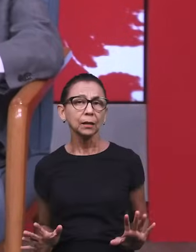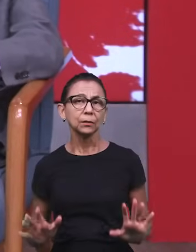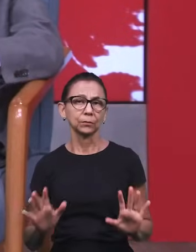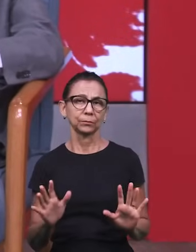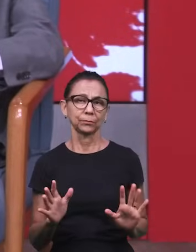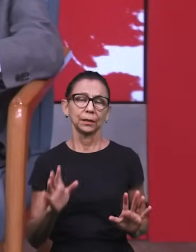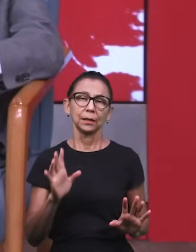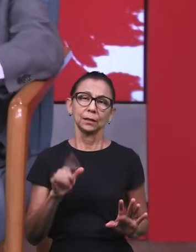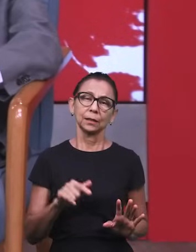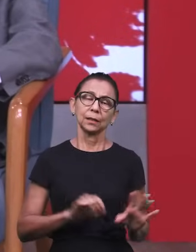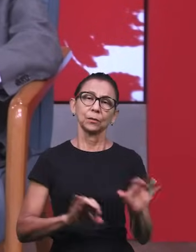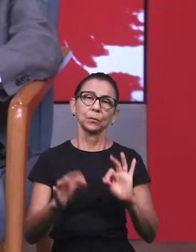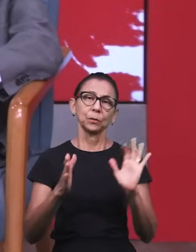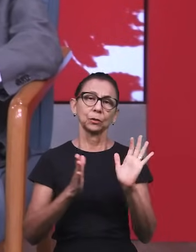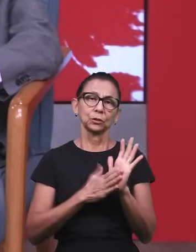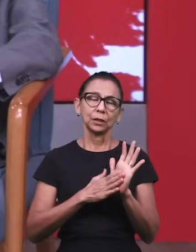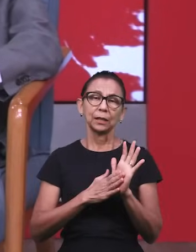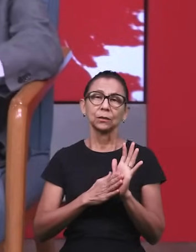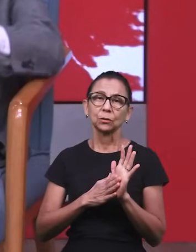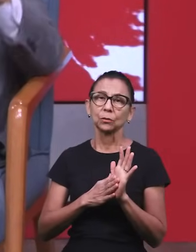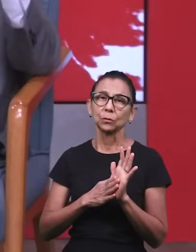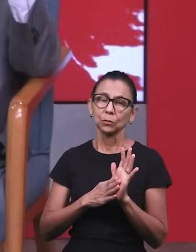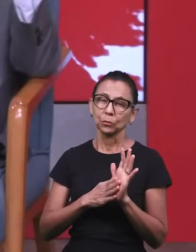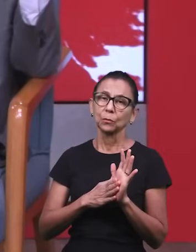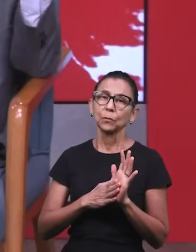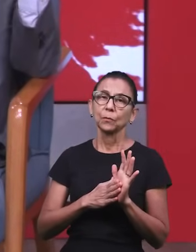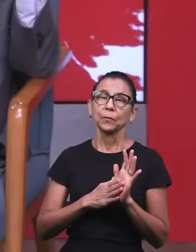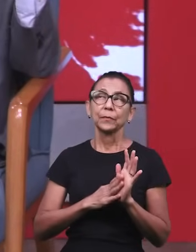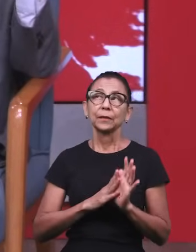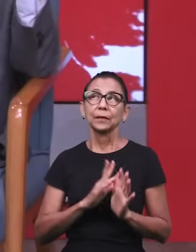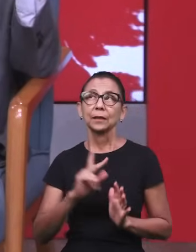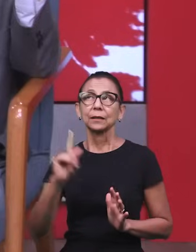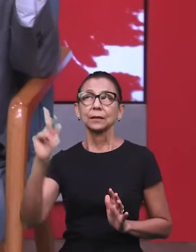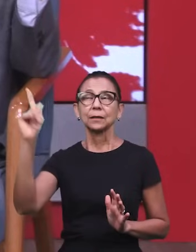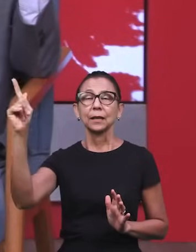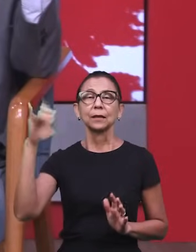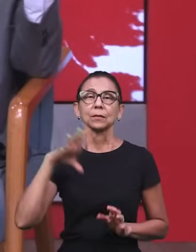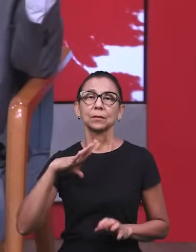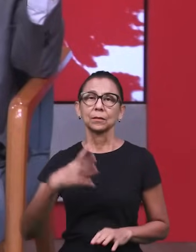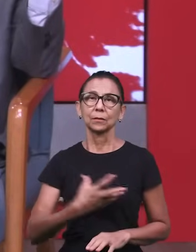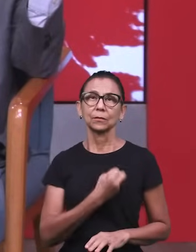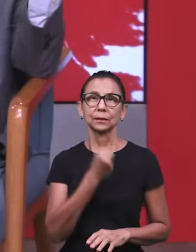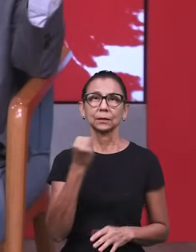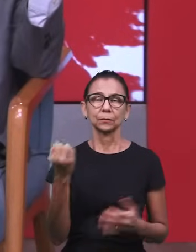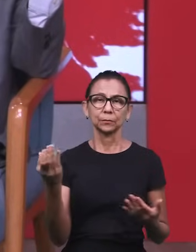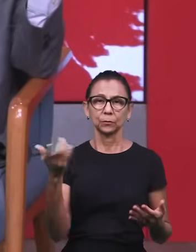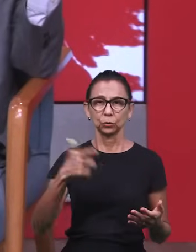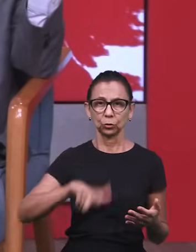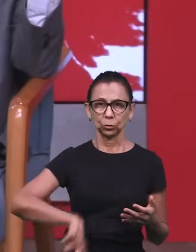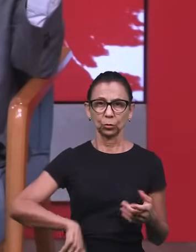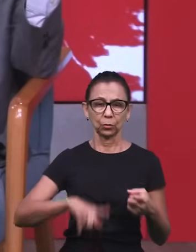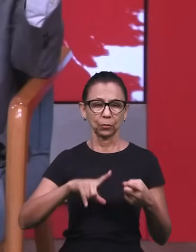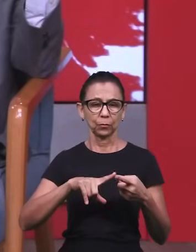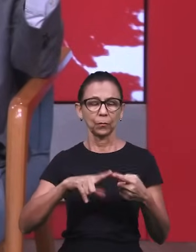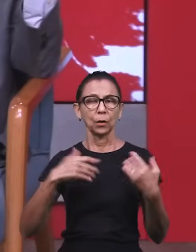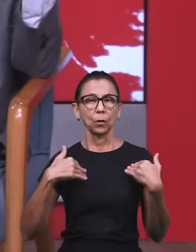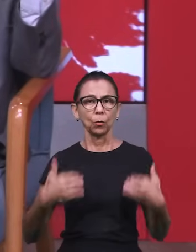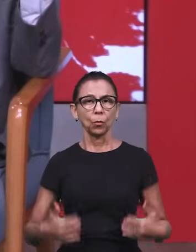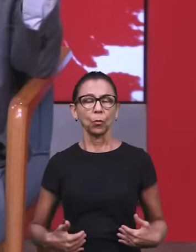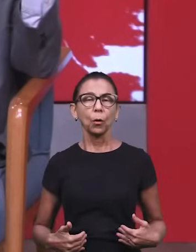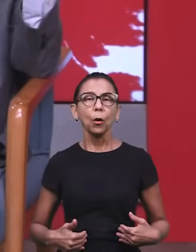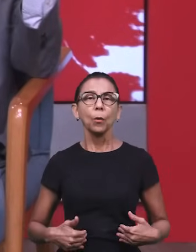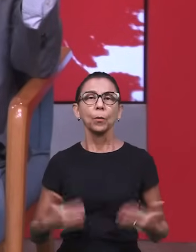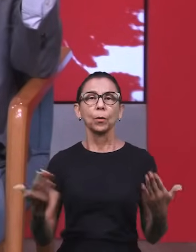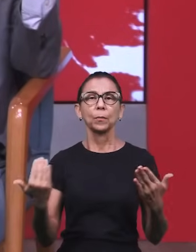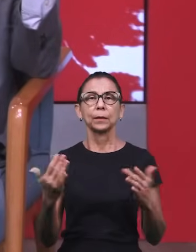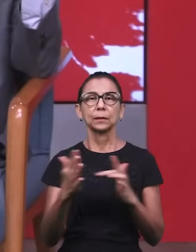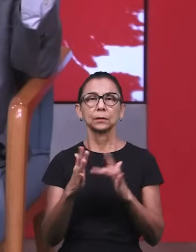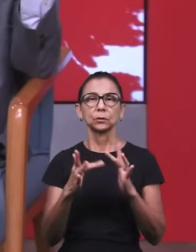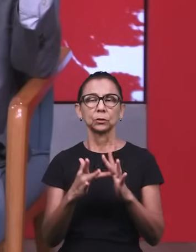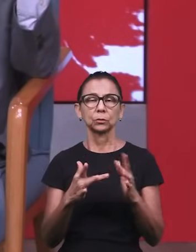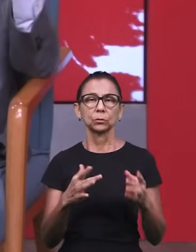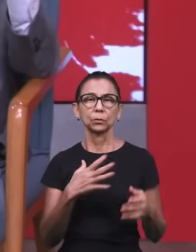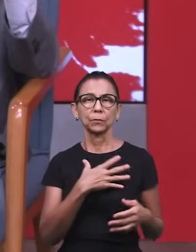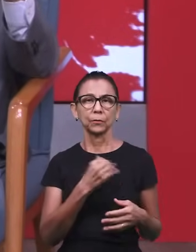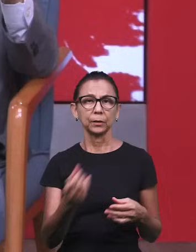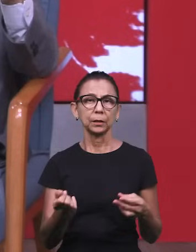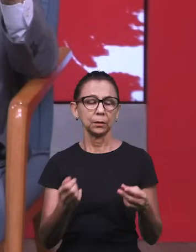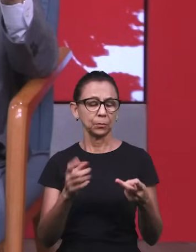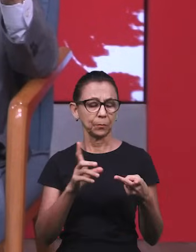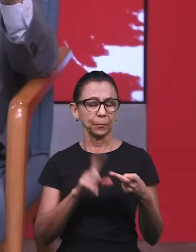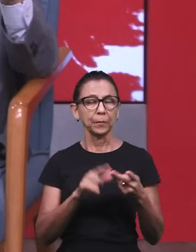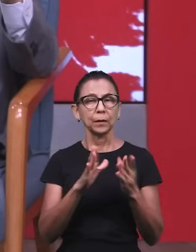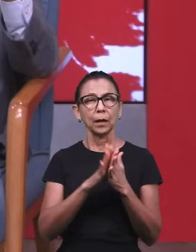Trindade então nós estamos falando sobre falamos sobre corpo fala do filho falamos da palavra que